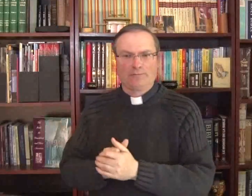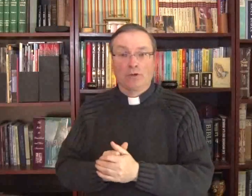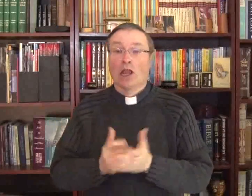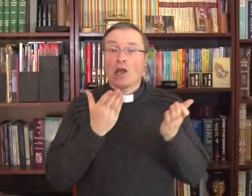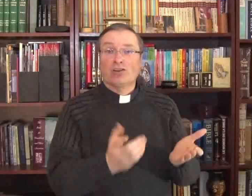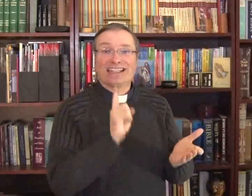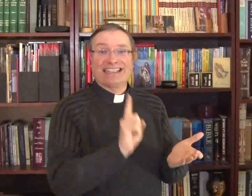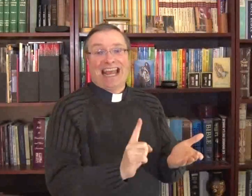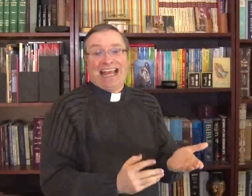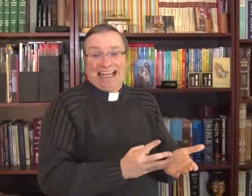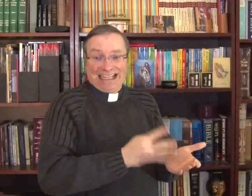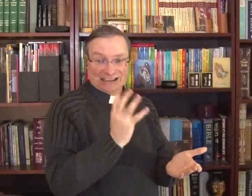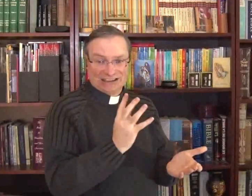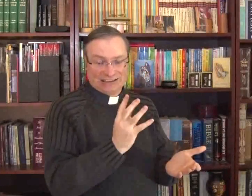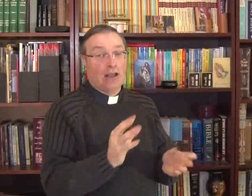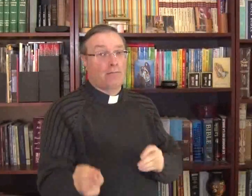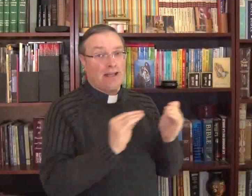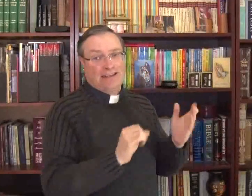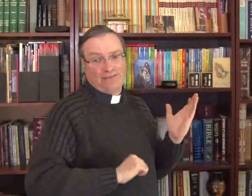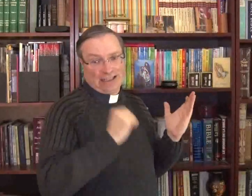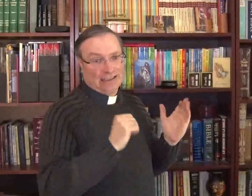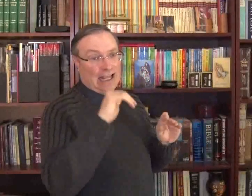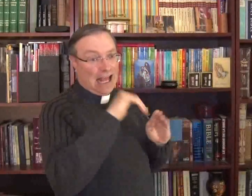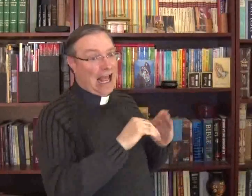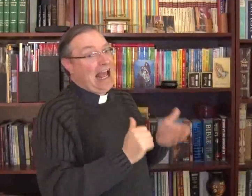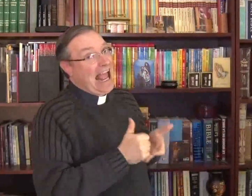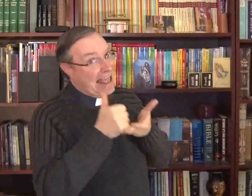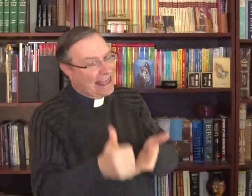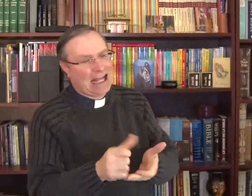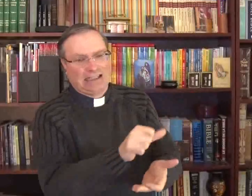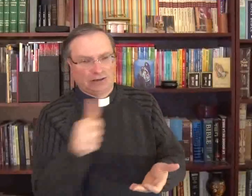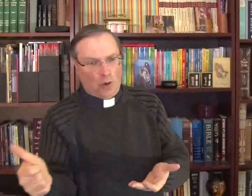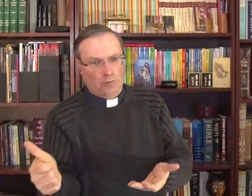Celui qui est riche met sa fierté en aidant les autres,